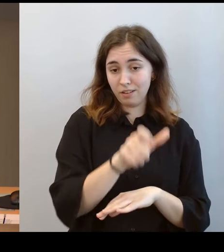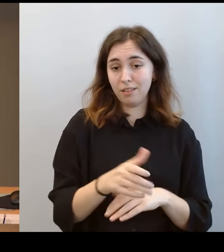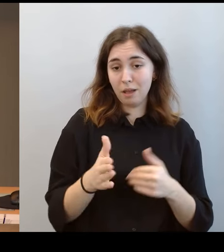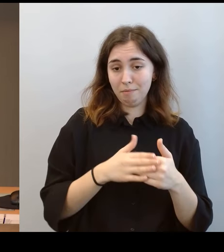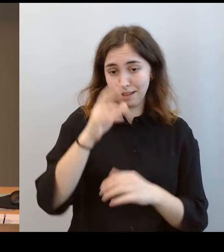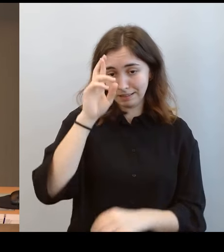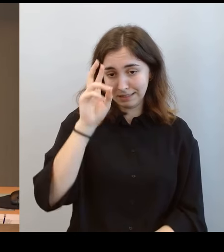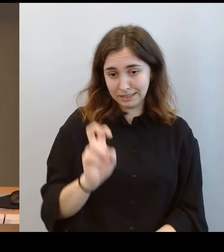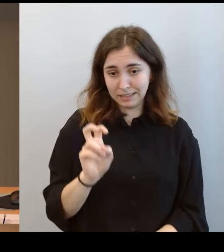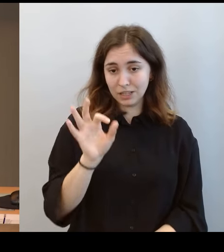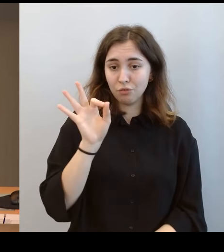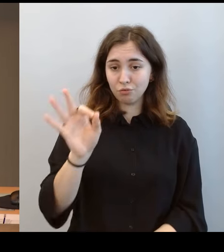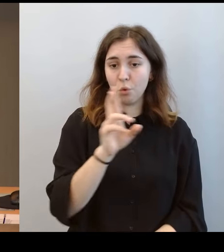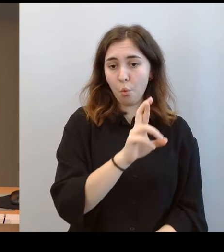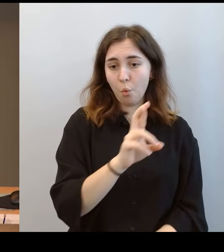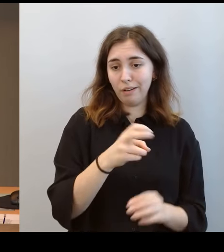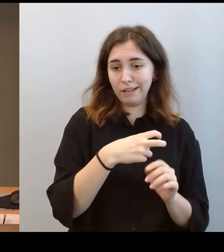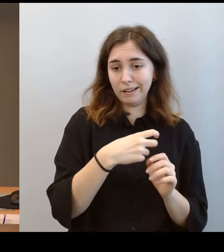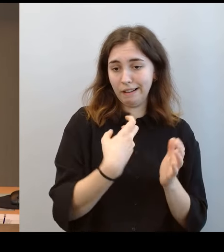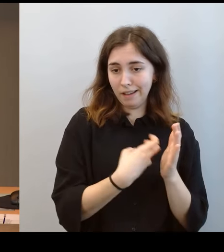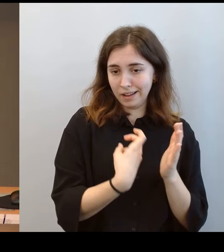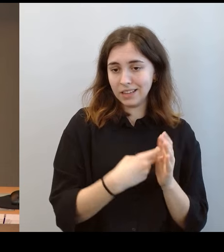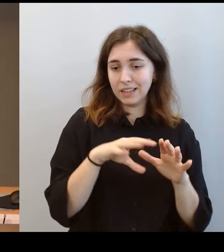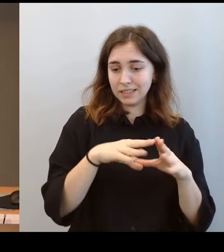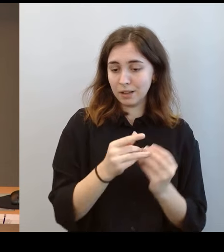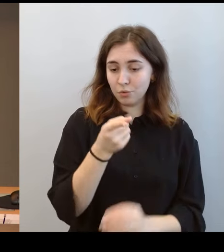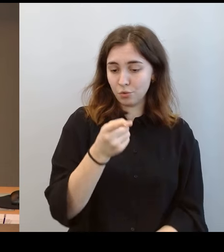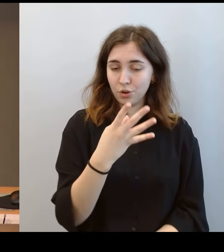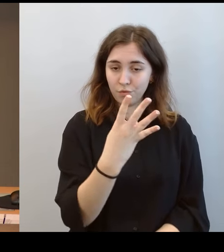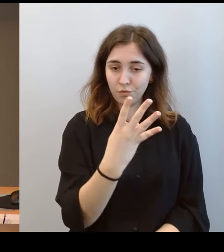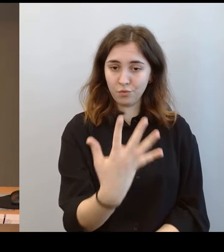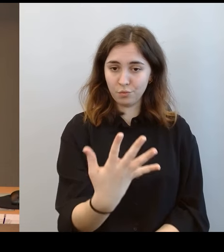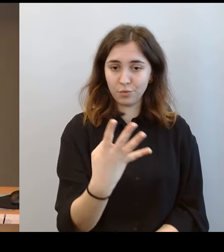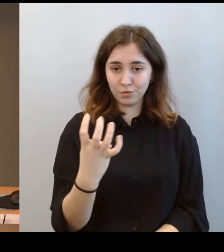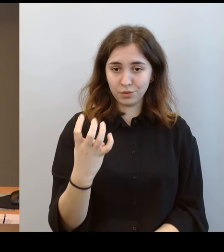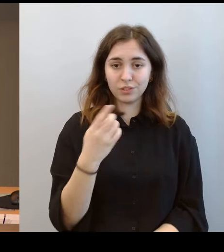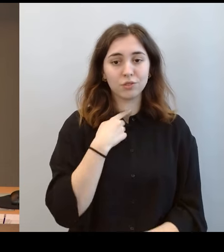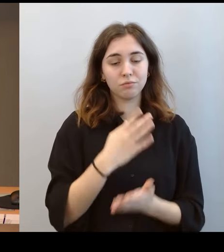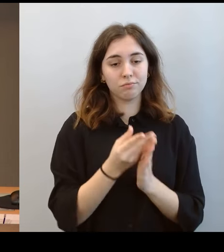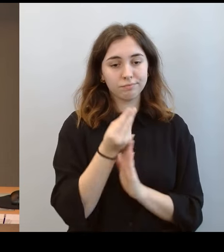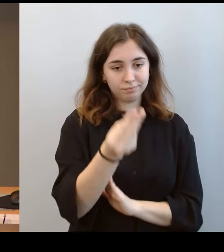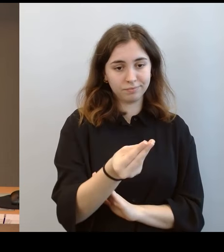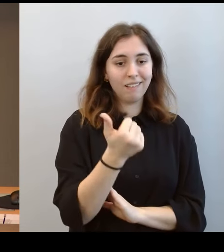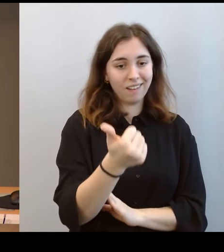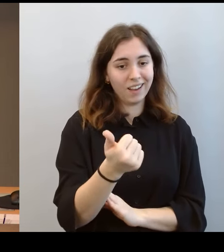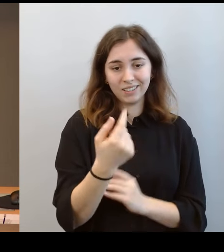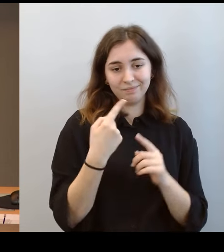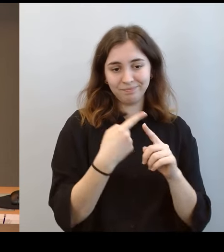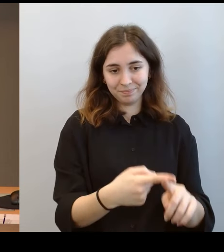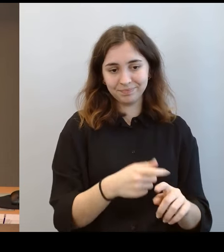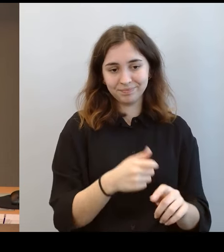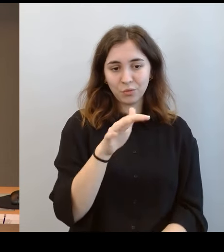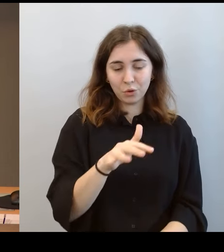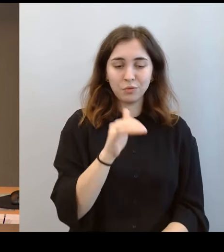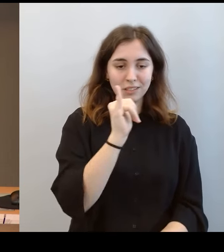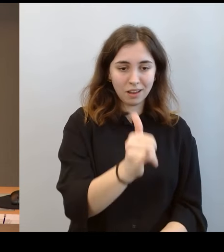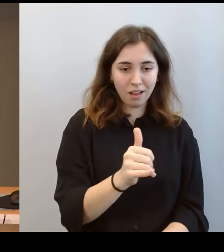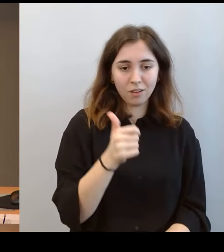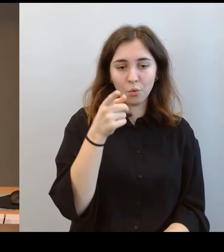abgegeben, davon eine ungültig. 15 Ja-Stimmen, 125 Nein-Stimmen, vier Enthaltungen. Damit ist auch